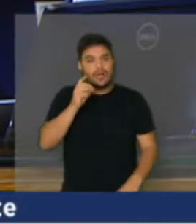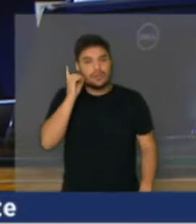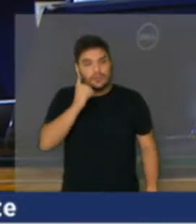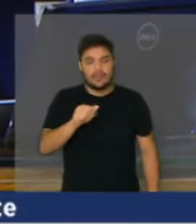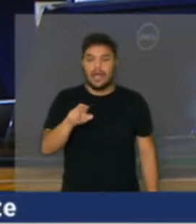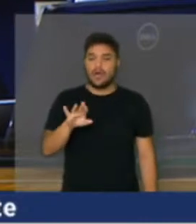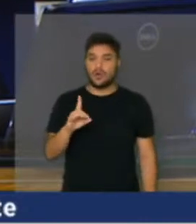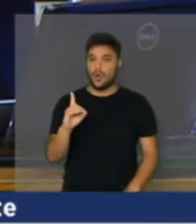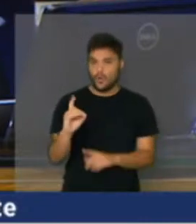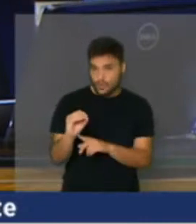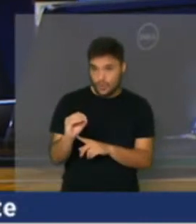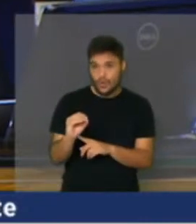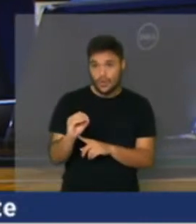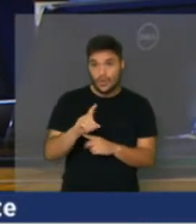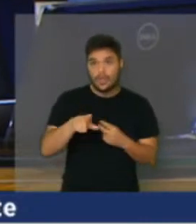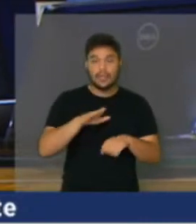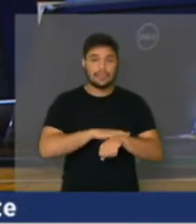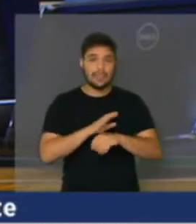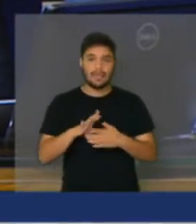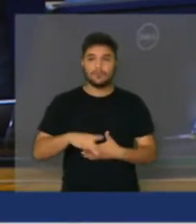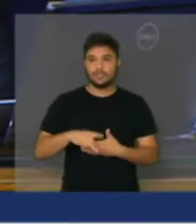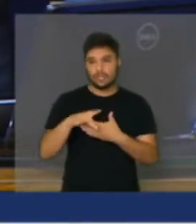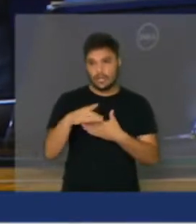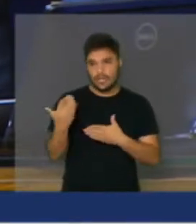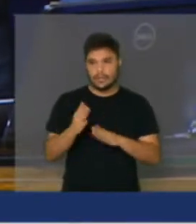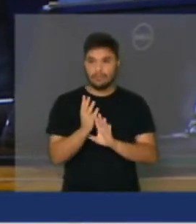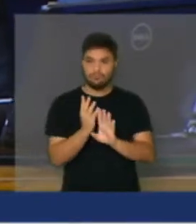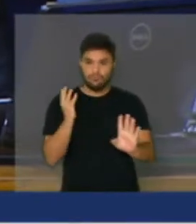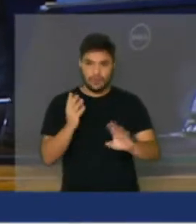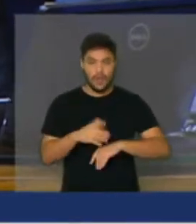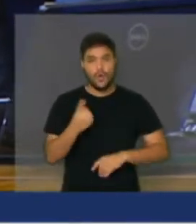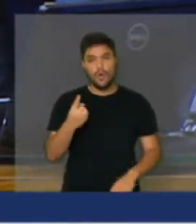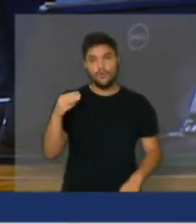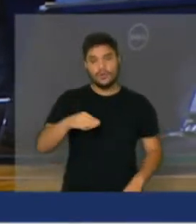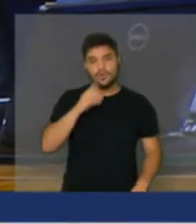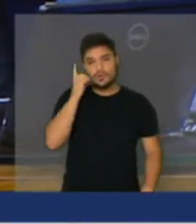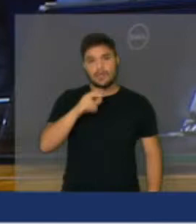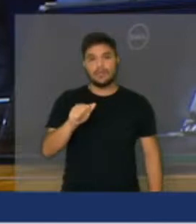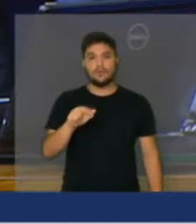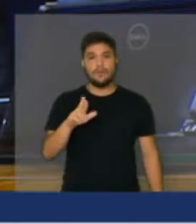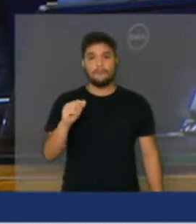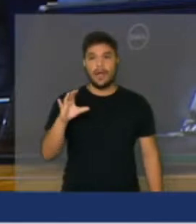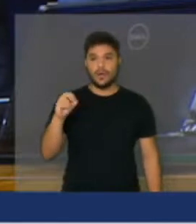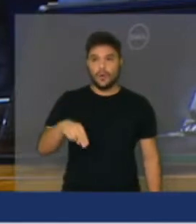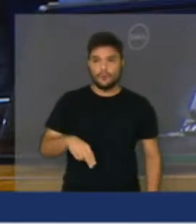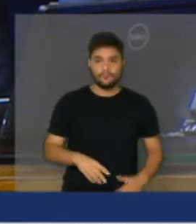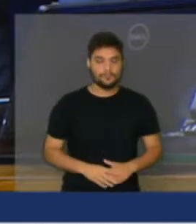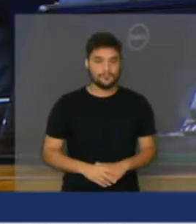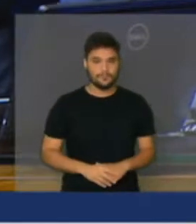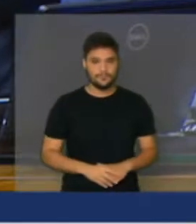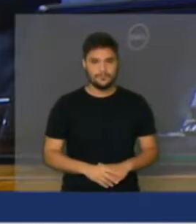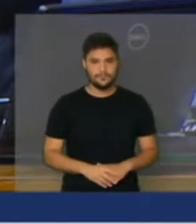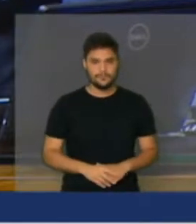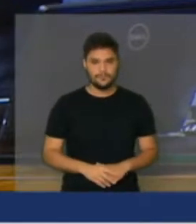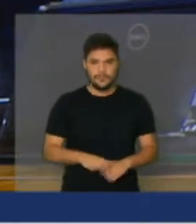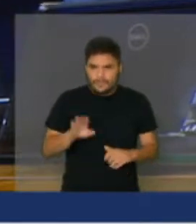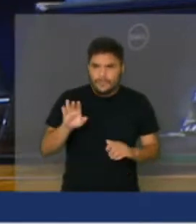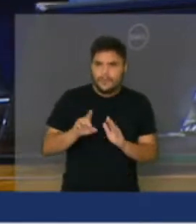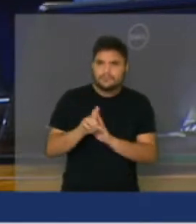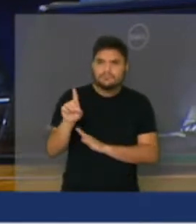AQUI. ANTES, UM MINUTO AO DEPUTADO MARCON. [DEPUTADO]: SENHOR PRESIDENTE, V.EXA. VAI... VAI... -- [PRESIDENTE]: VOU ENCERRAR A VOTAÇÃO. -- [DEPUTADO]: DAÍEU TERIA O ENCAMINHAMENTO COM V.EXA.